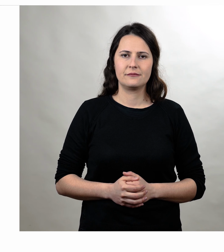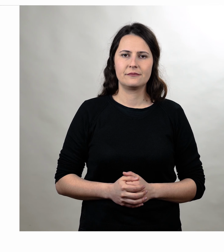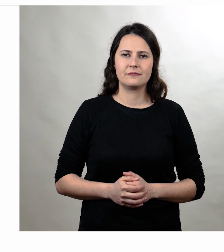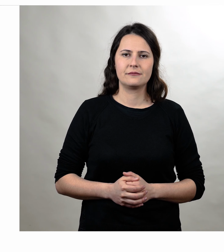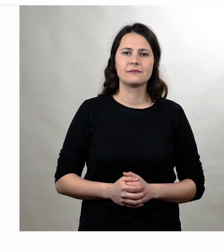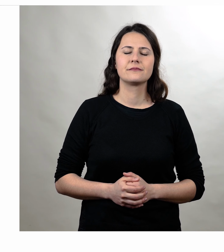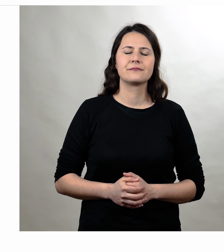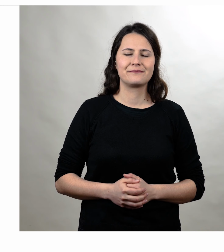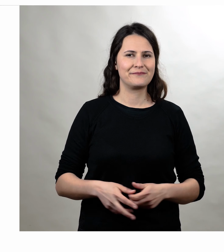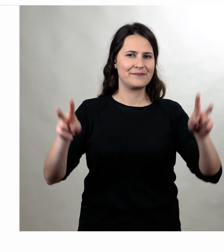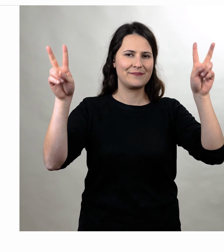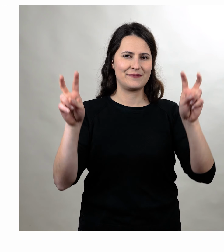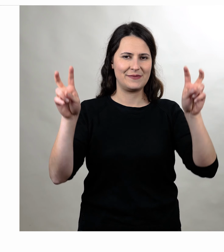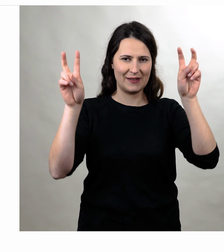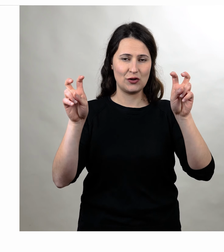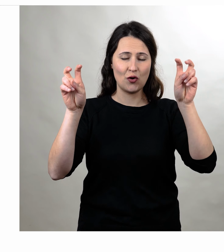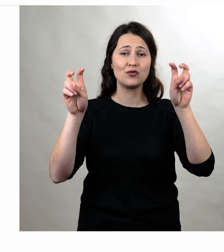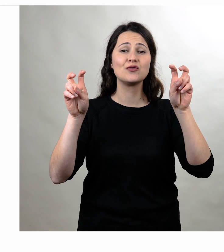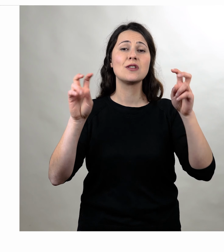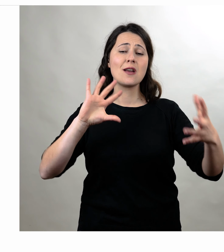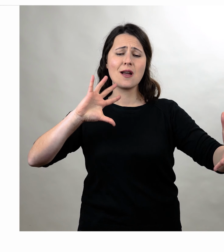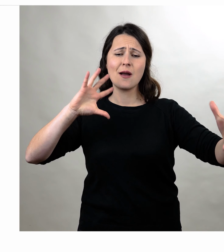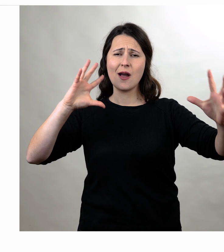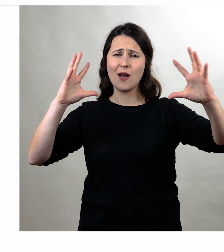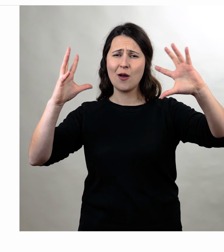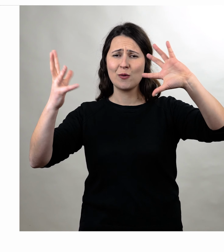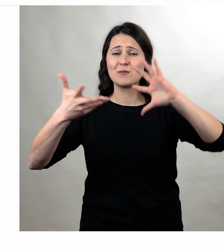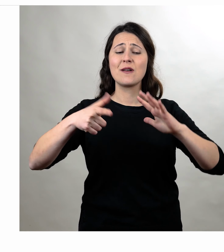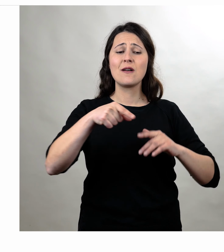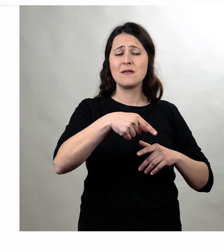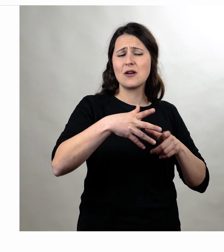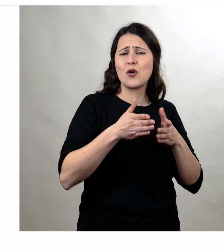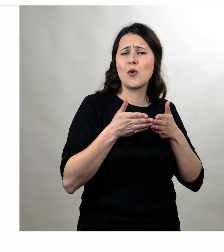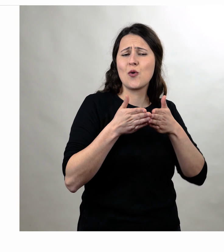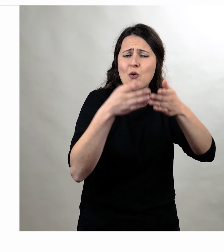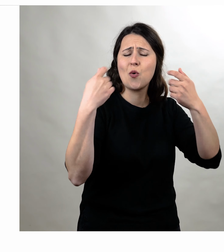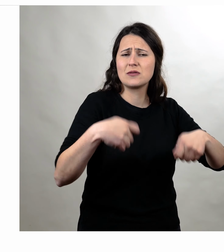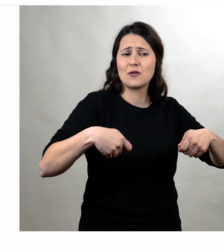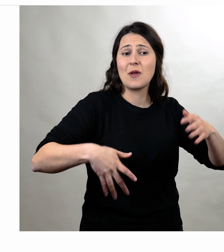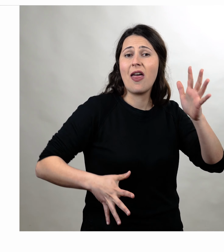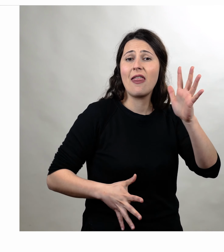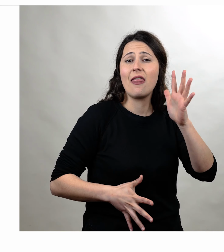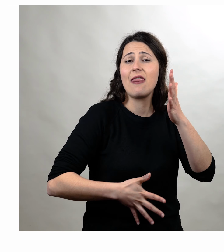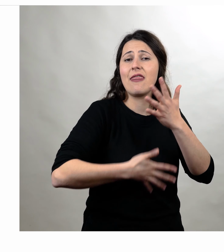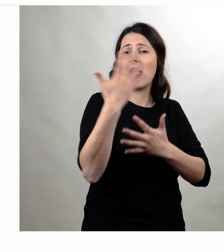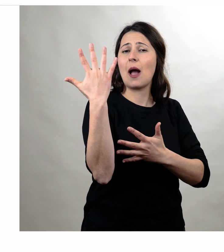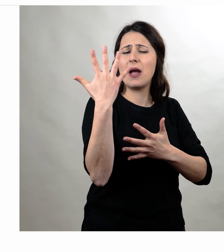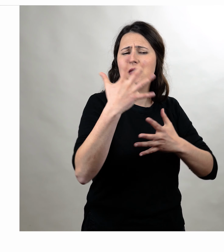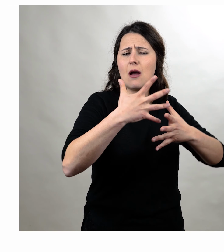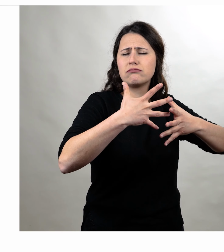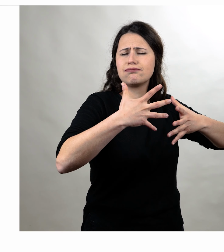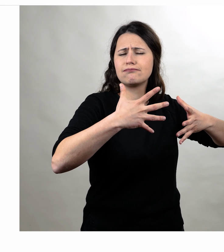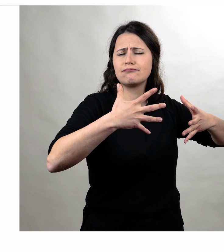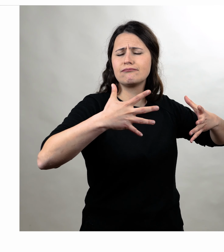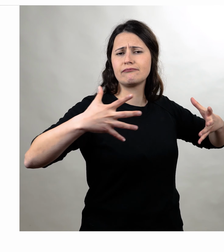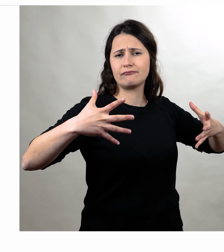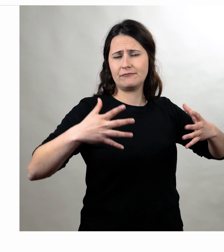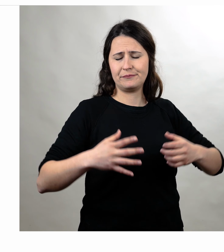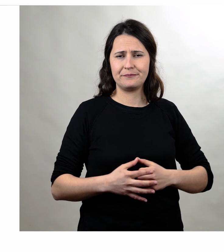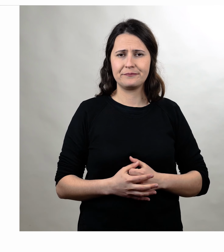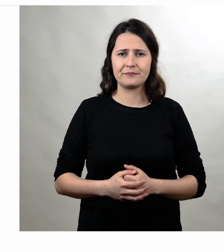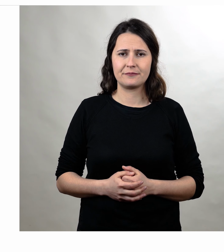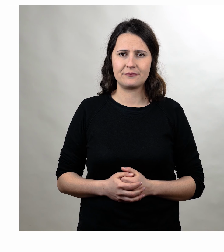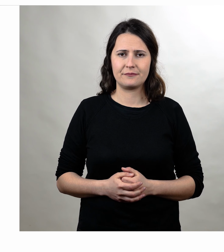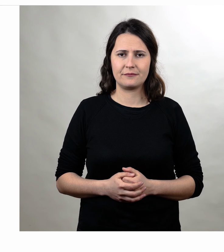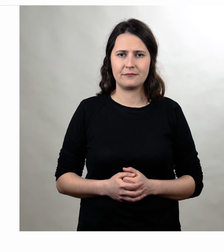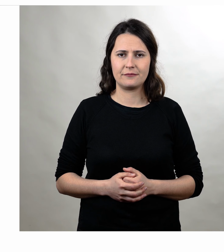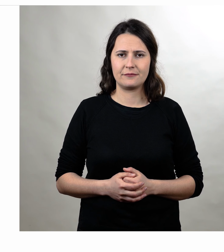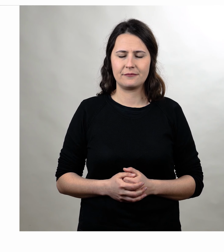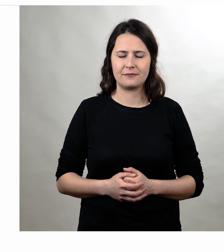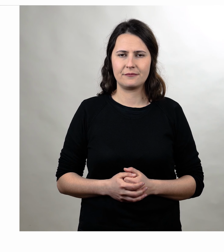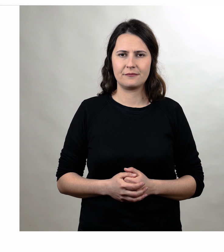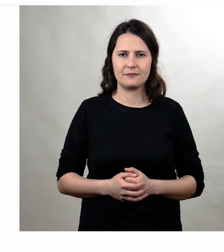Τα 15 μεγαλύτερα κρουαζιερόπλοια στον κόσμο